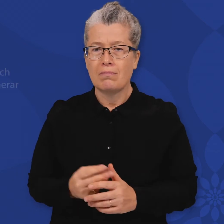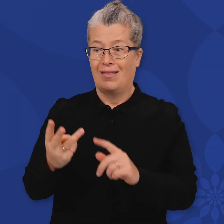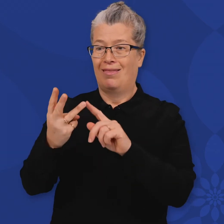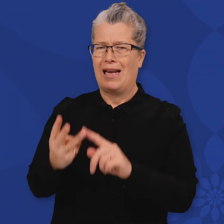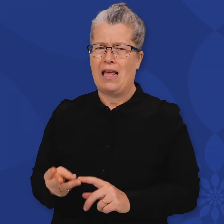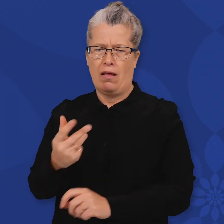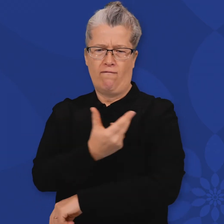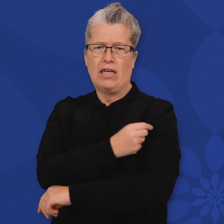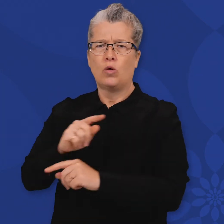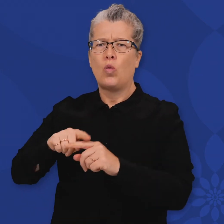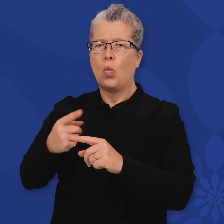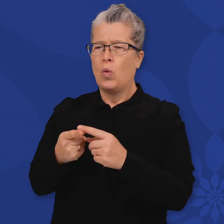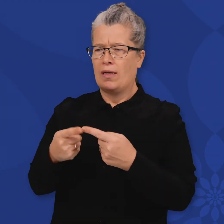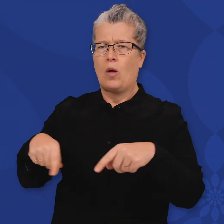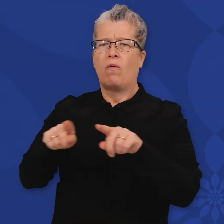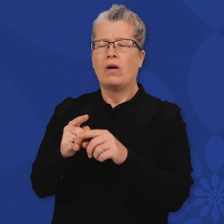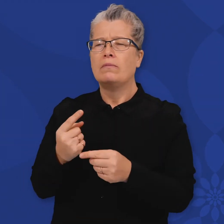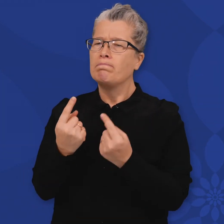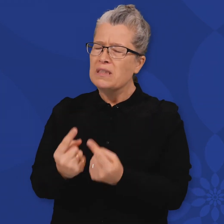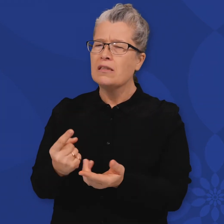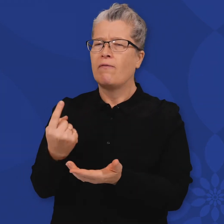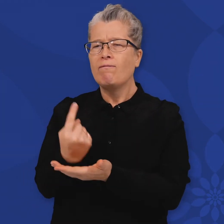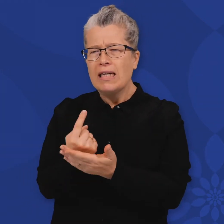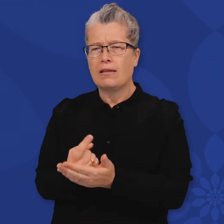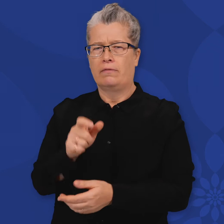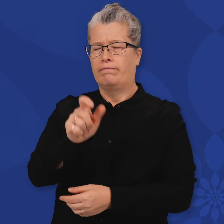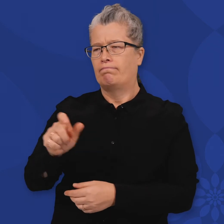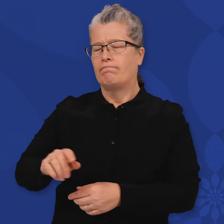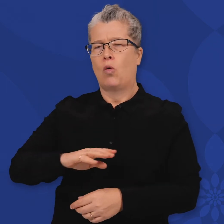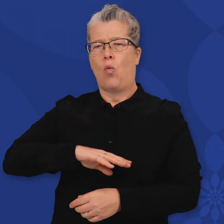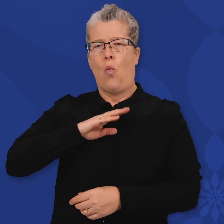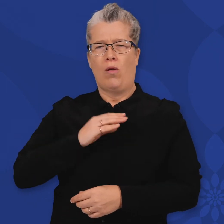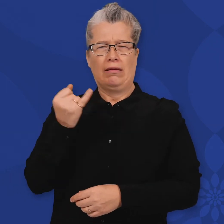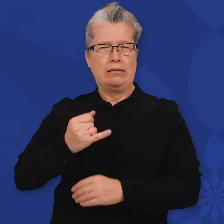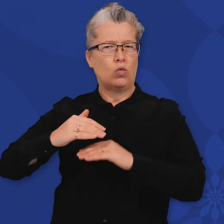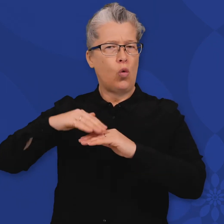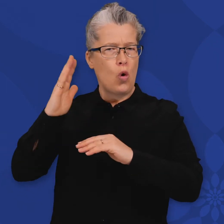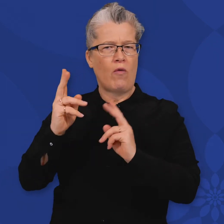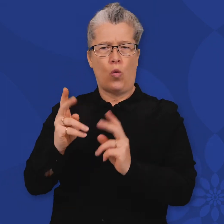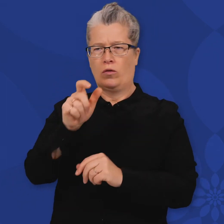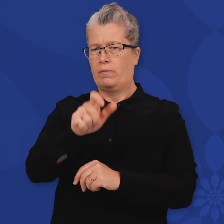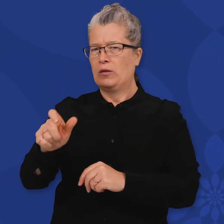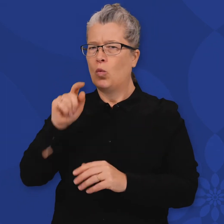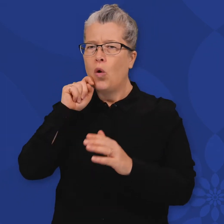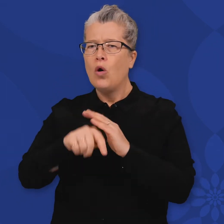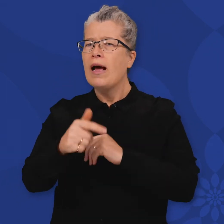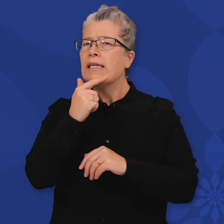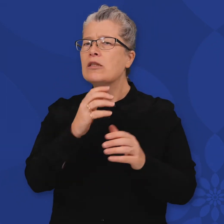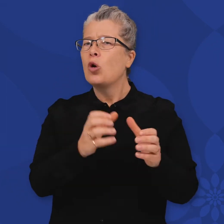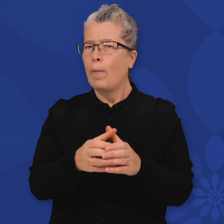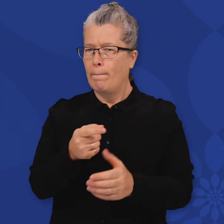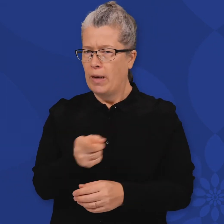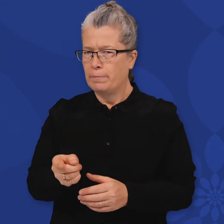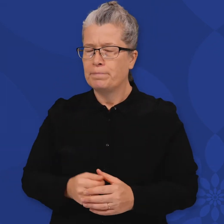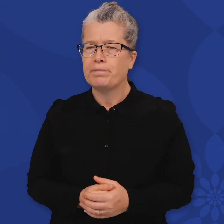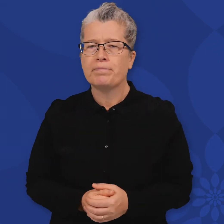Att ta den tredje vaccindosen är särskilt viktigt för personer som fyllt 60 år och för riskgrupperna.